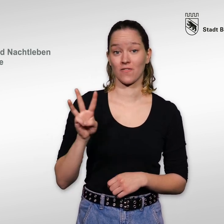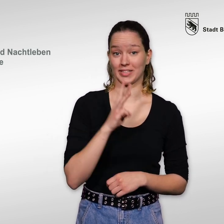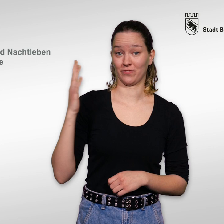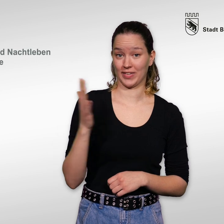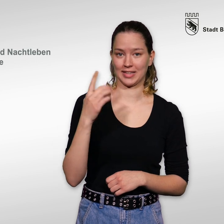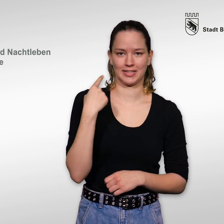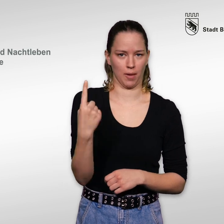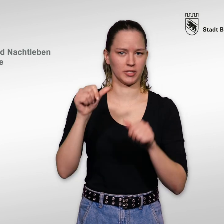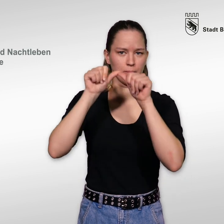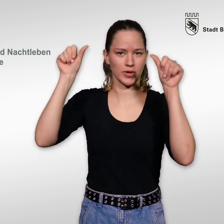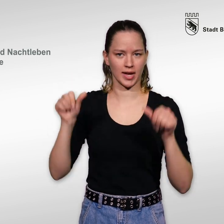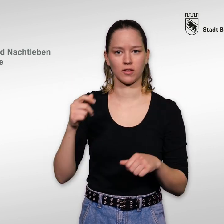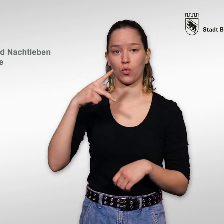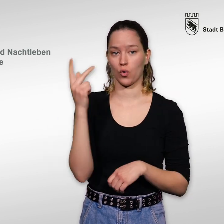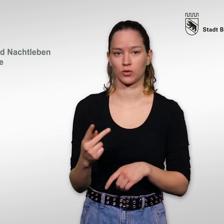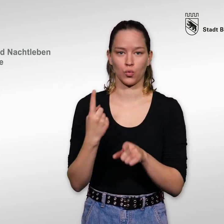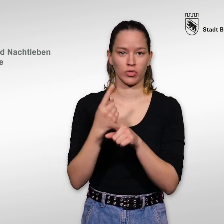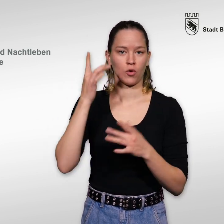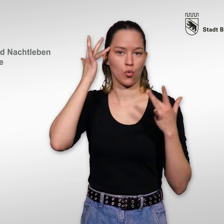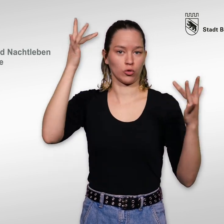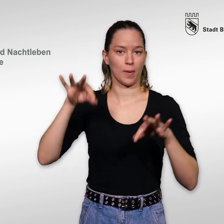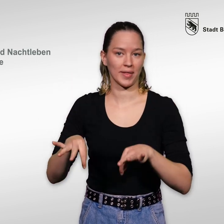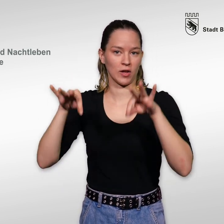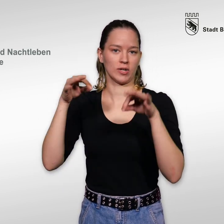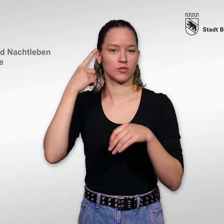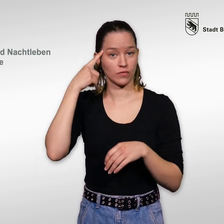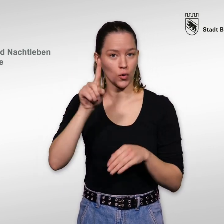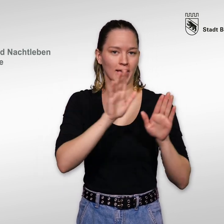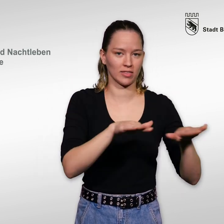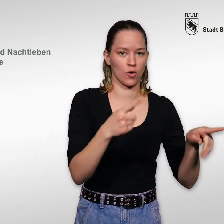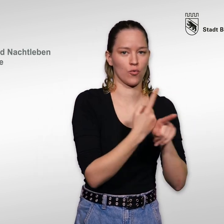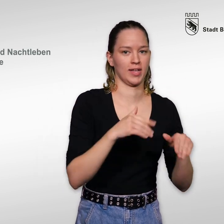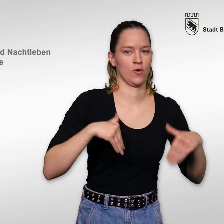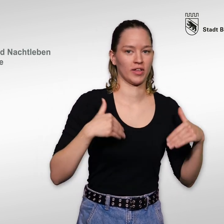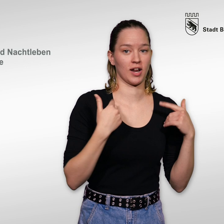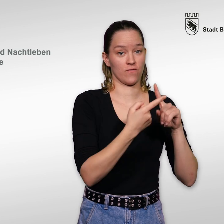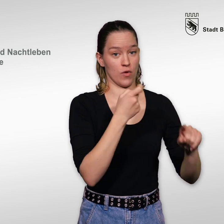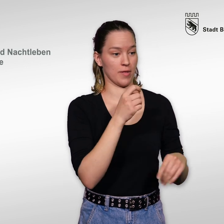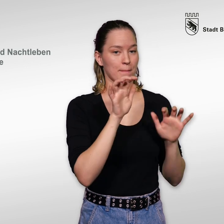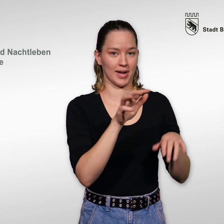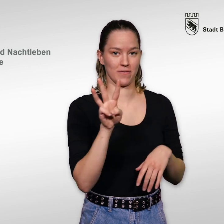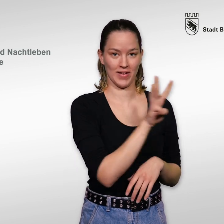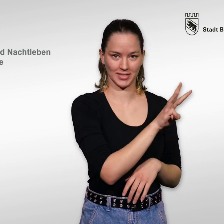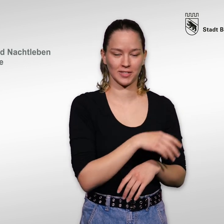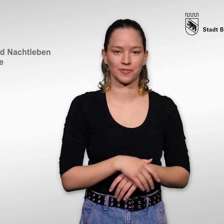Westwind ist ein kunst- und kulturpädagogisches Projekt für Kinder und Jugendliche in Bern West.